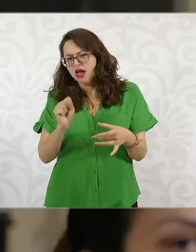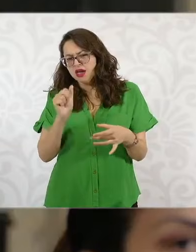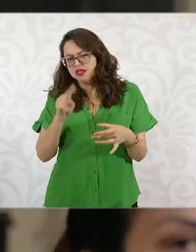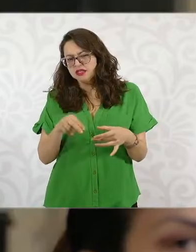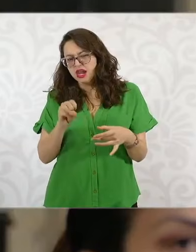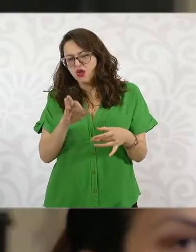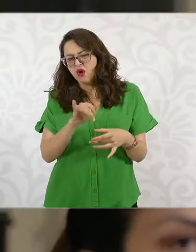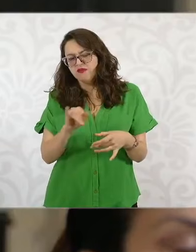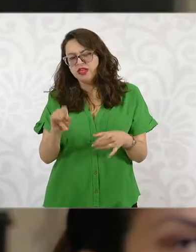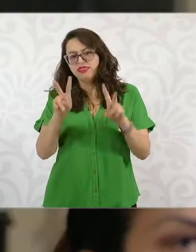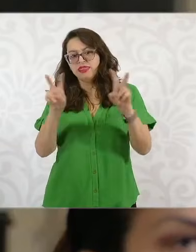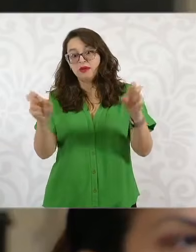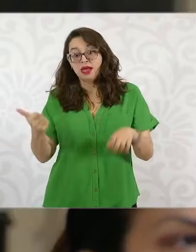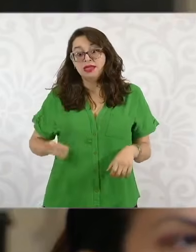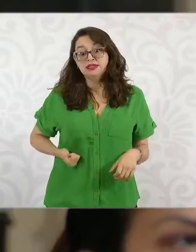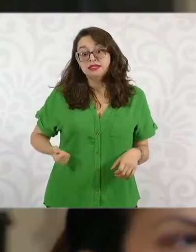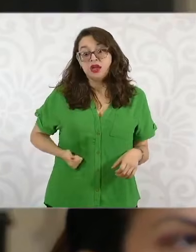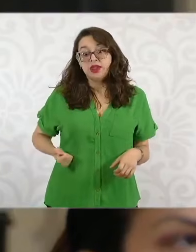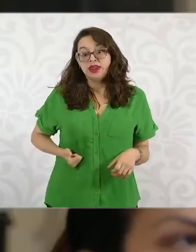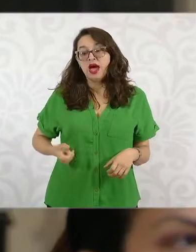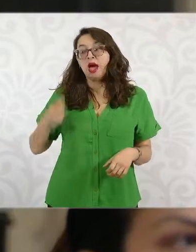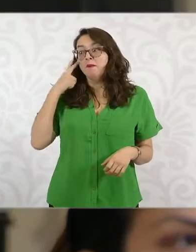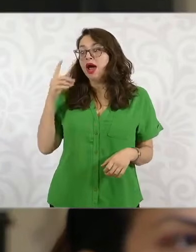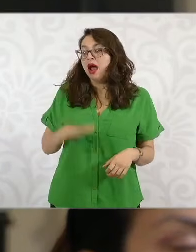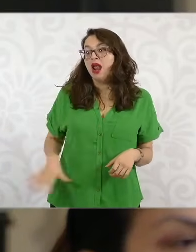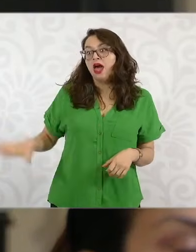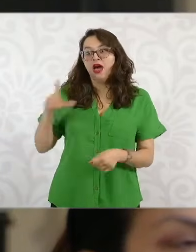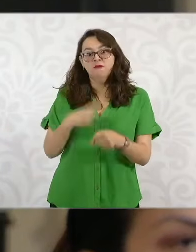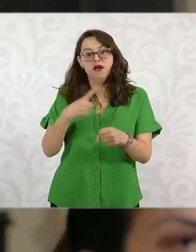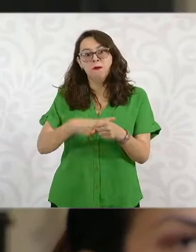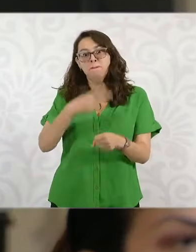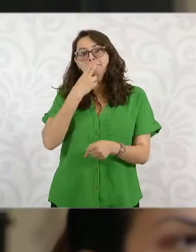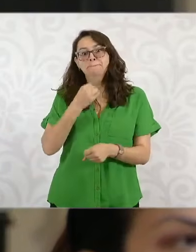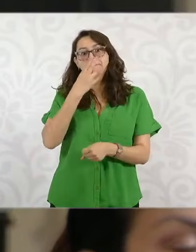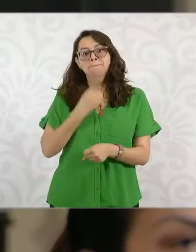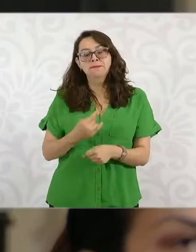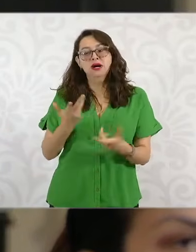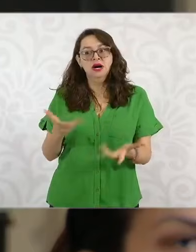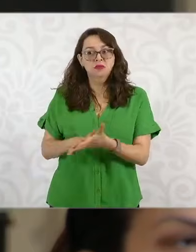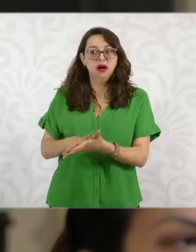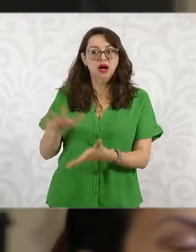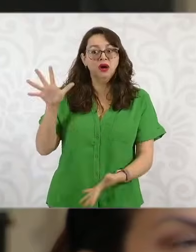insulina tan necesaria para una población eh enferma de diabetes en su mayoría y cuál sería